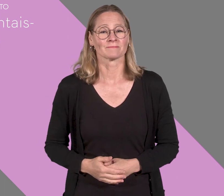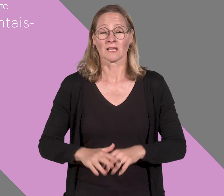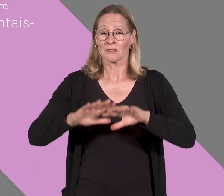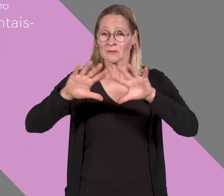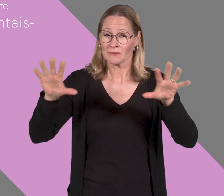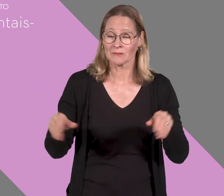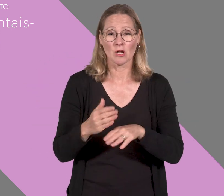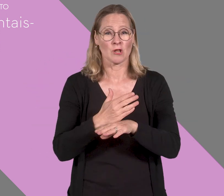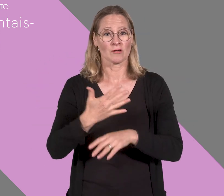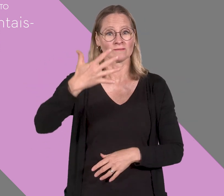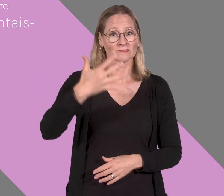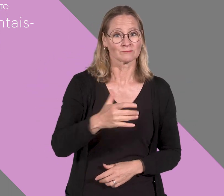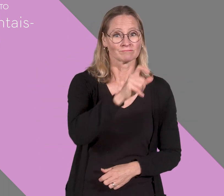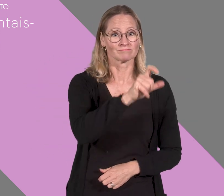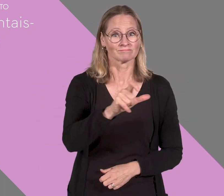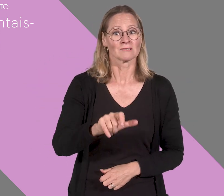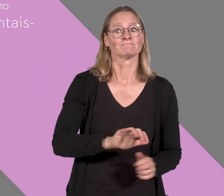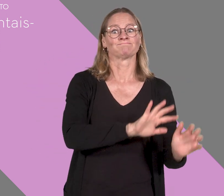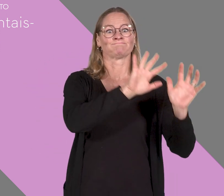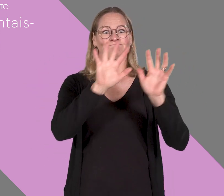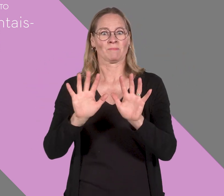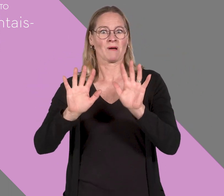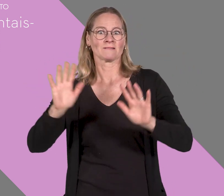Kaikkiaan noin 50 osallistujaa tuli paikan päälle nostamaan -